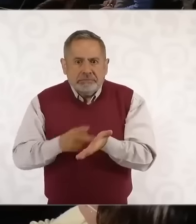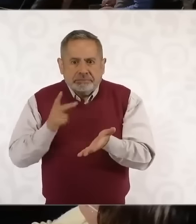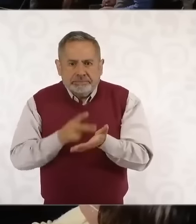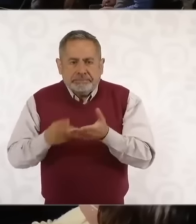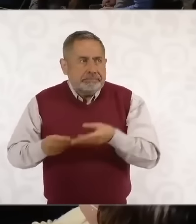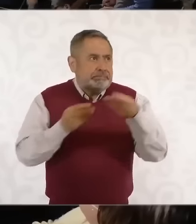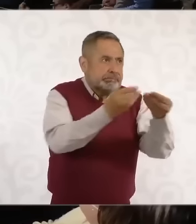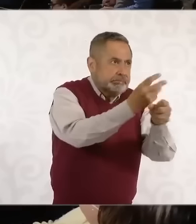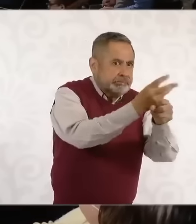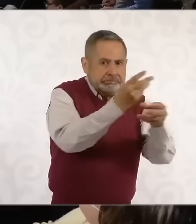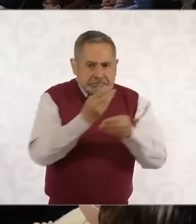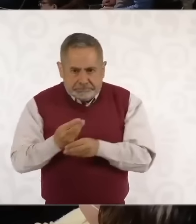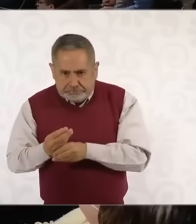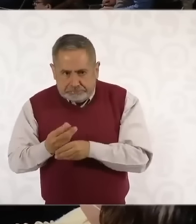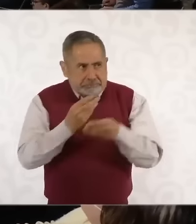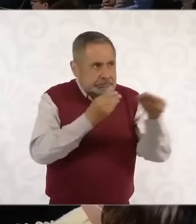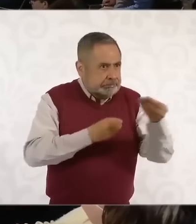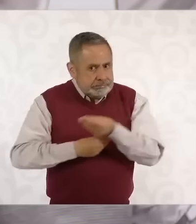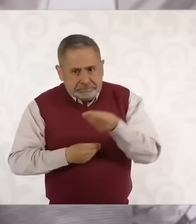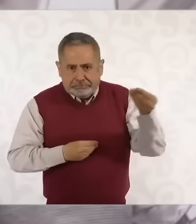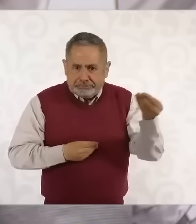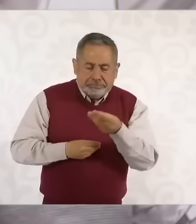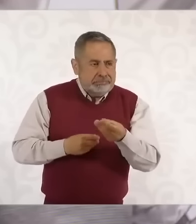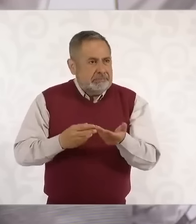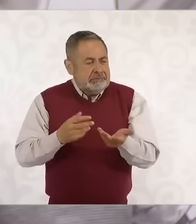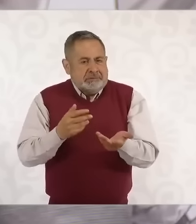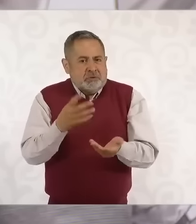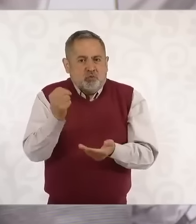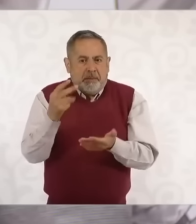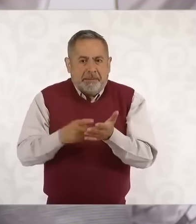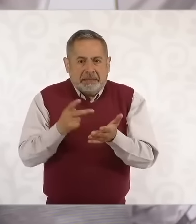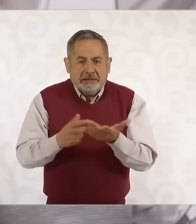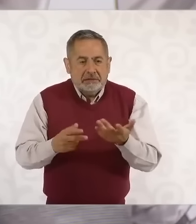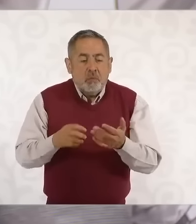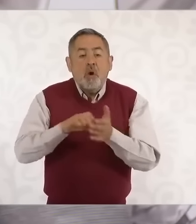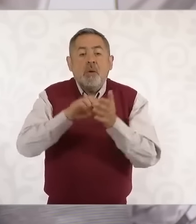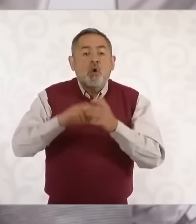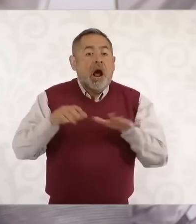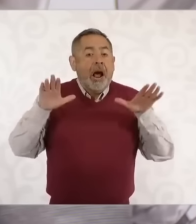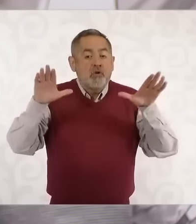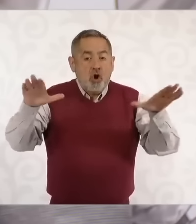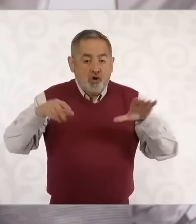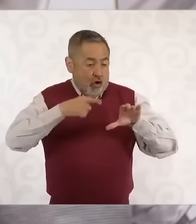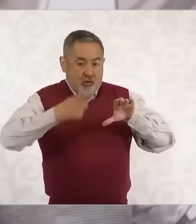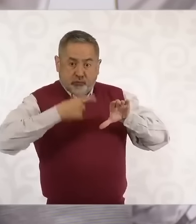a cruzar los tres países hasta 12 veces porque funciona como una región integrada. Entonces,